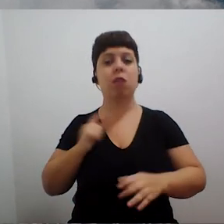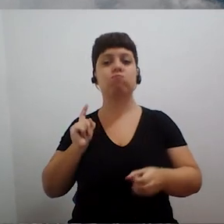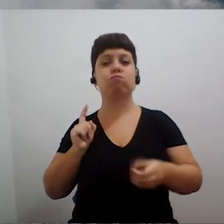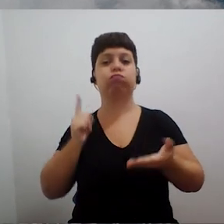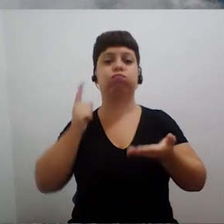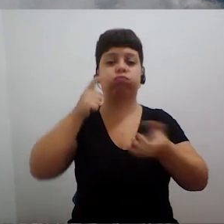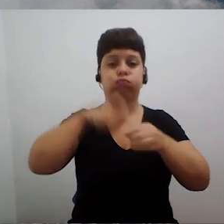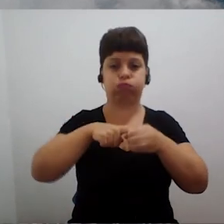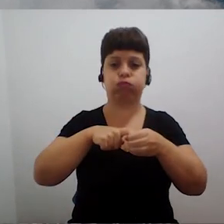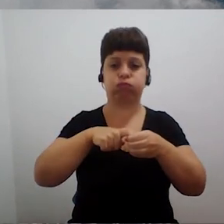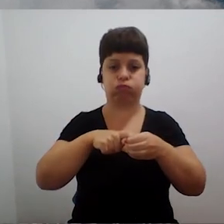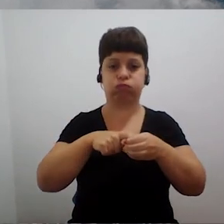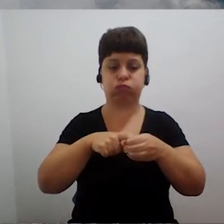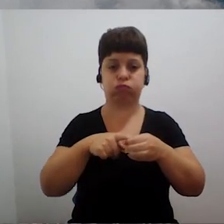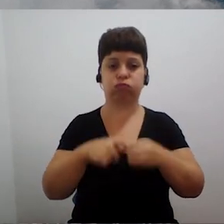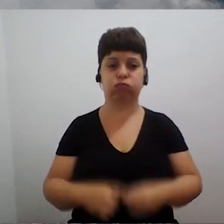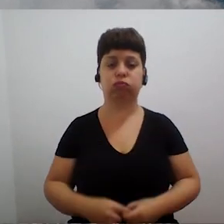pelo Conselho Mundial das Igrejas.